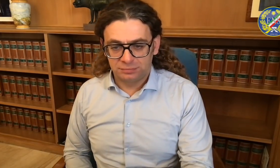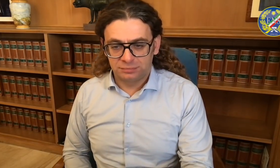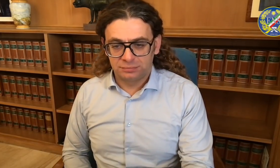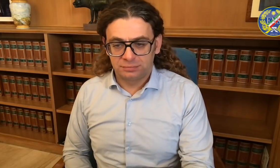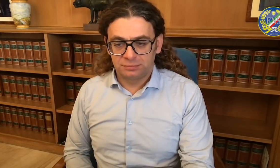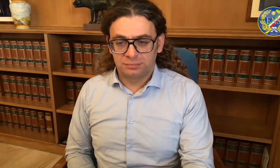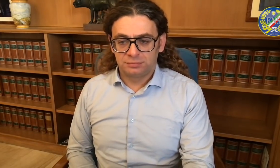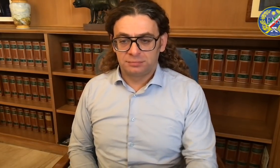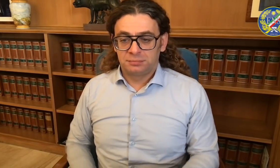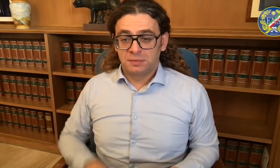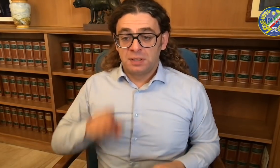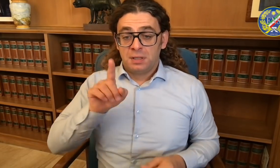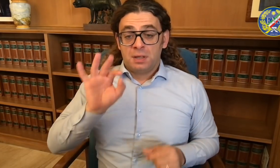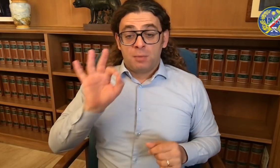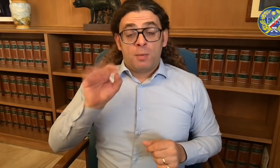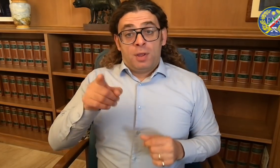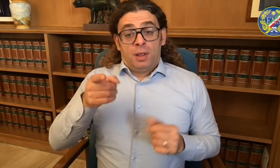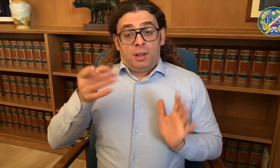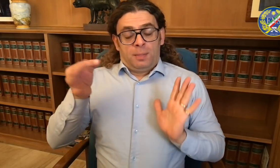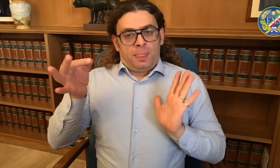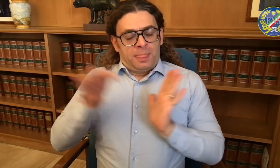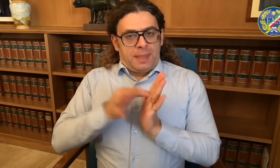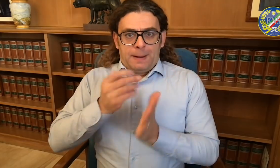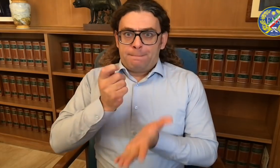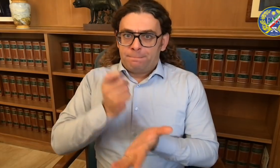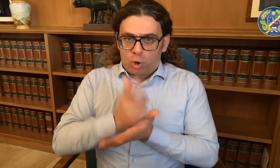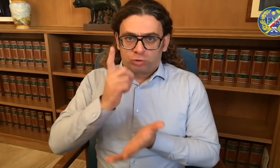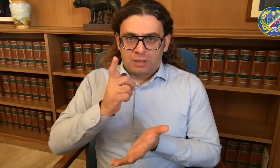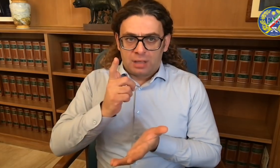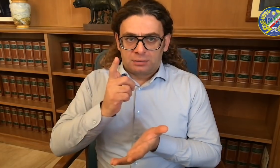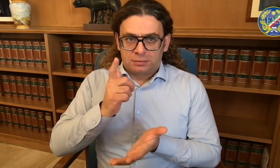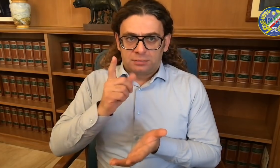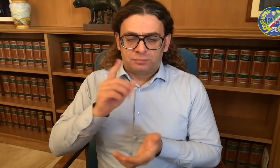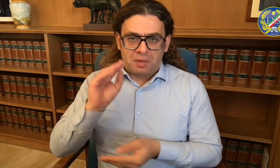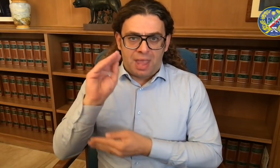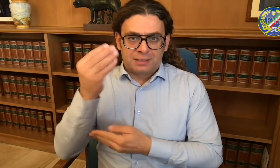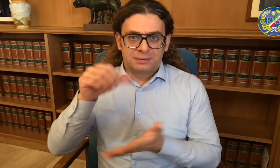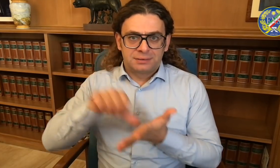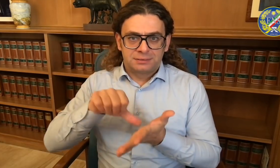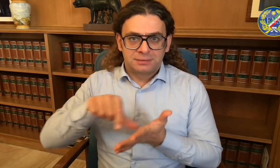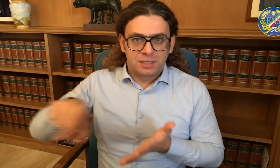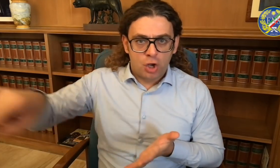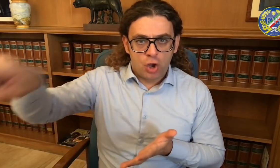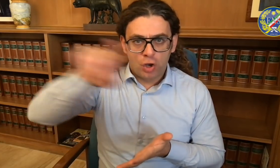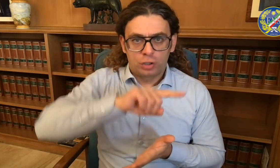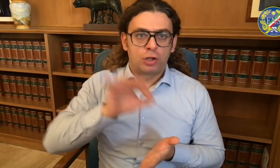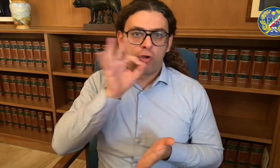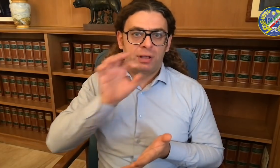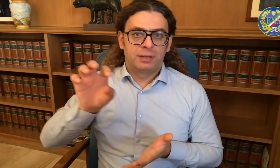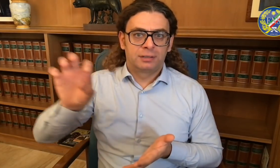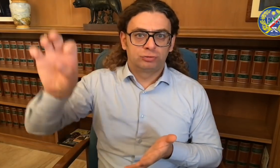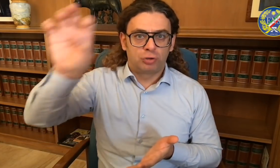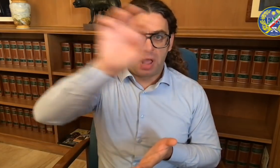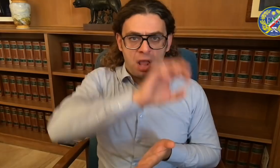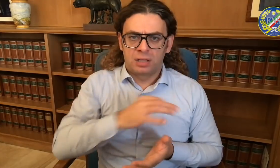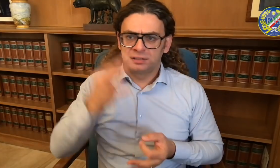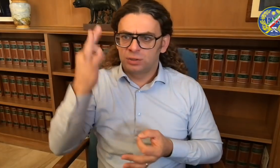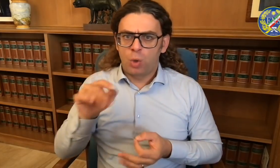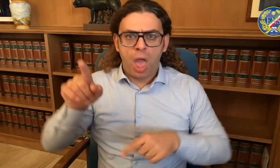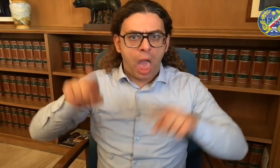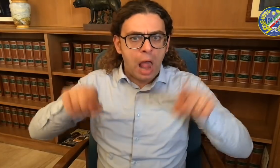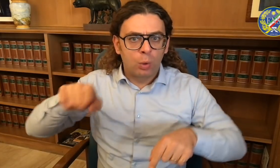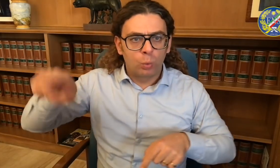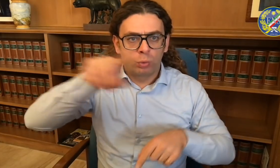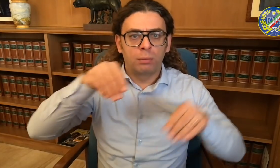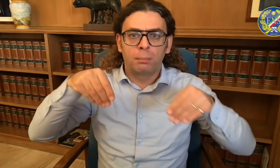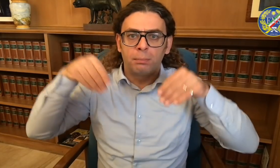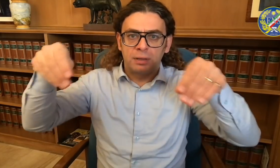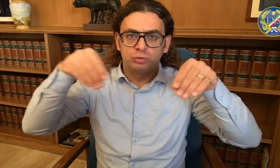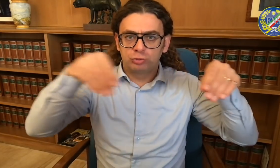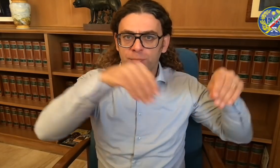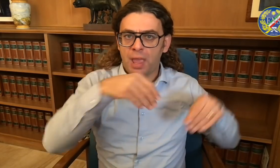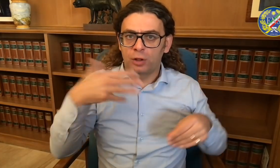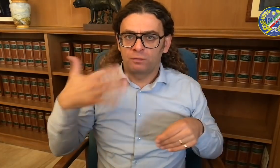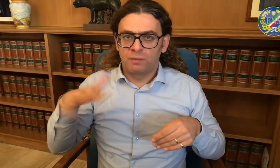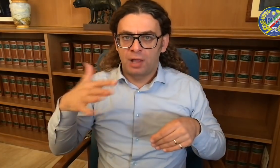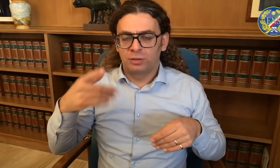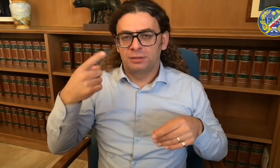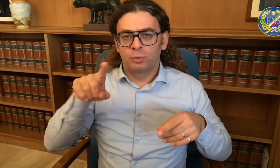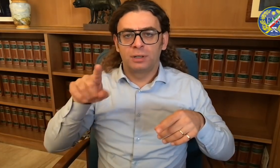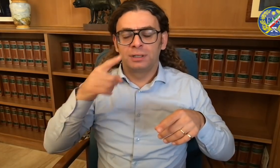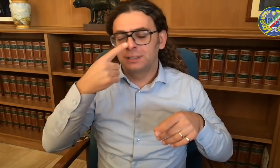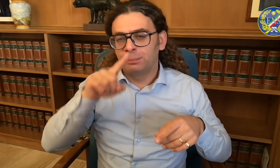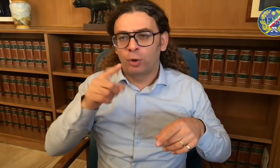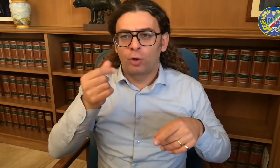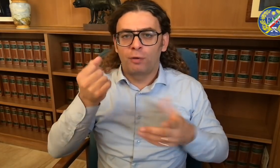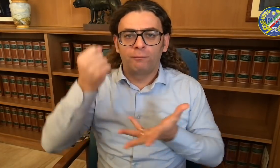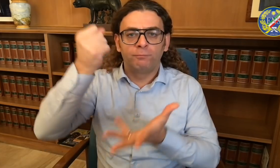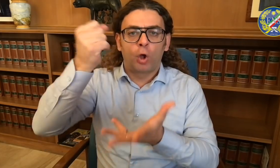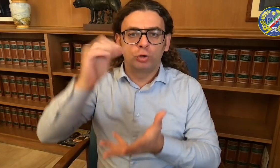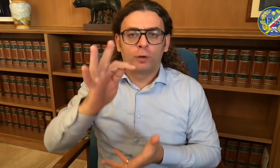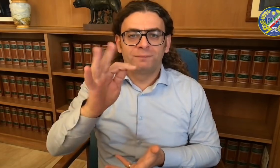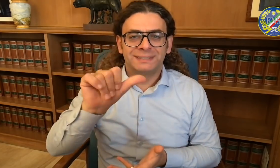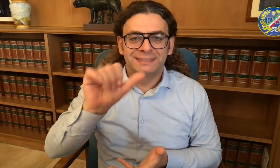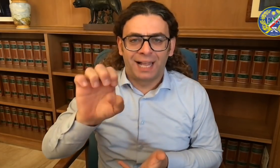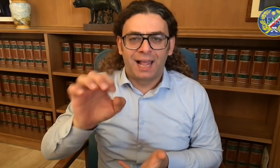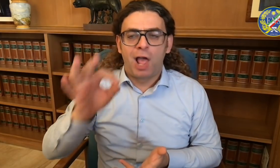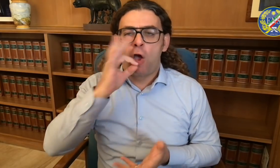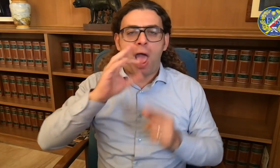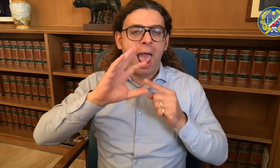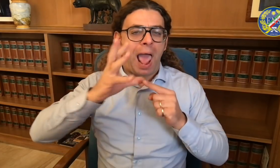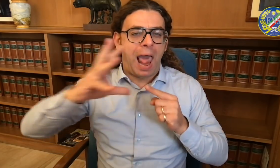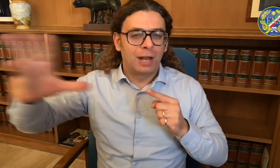Un punto importante riguarda la partecipazione che sicuramente c’è stata da parte di alcune Sezioni o Consigli Regionali ENS al fondo FSE